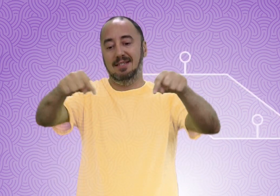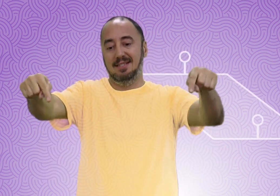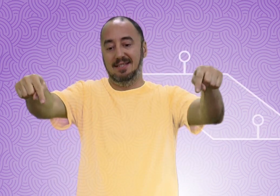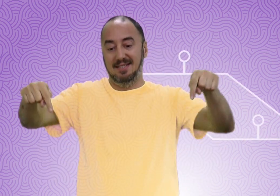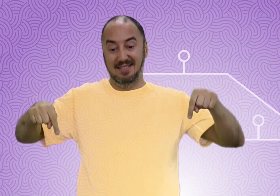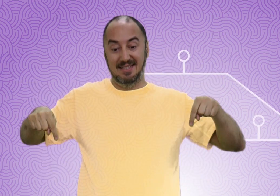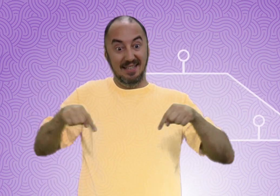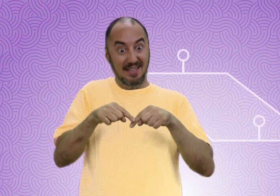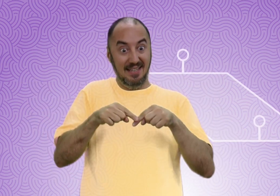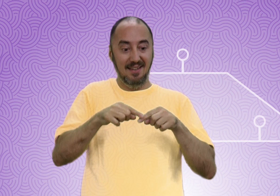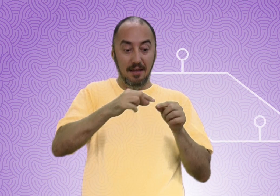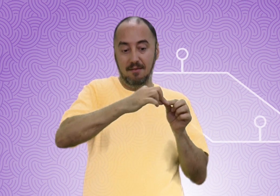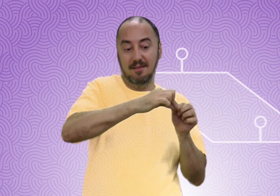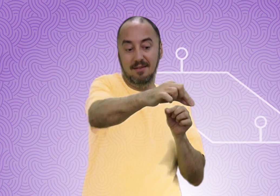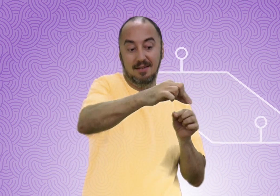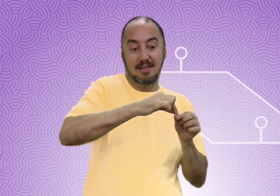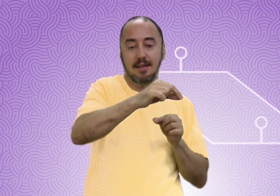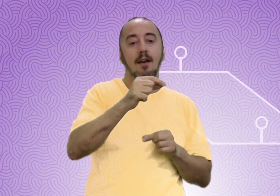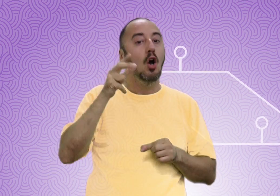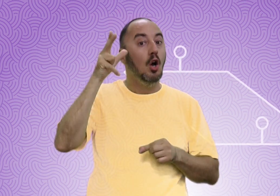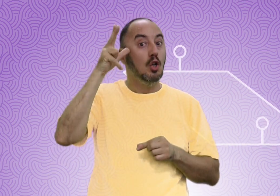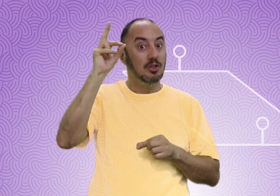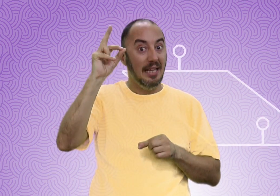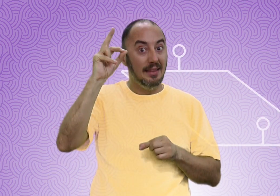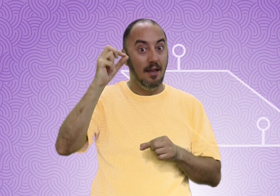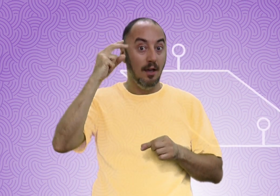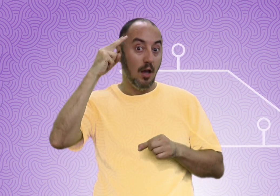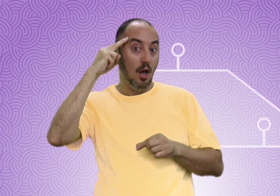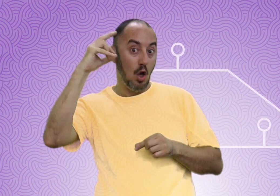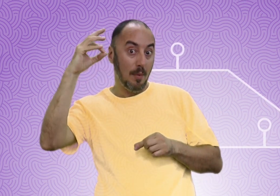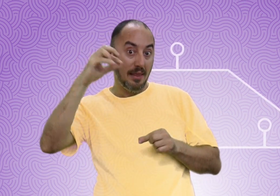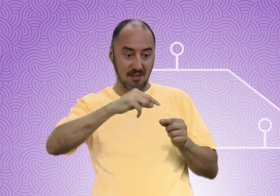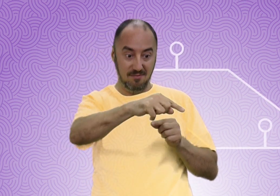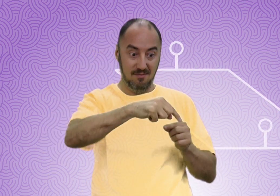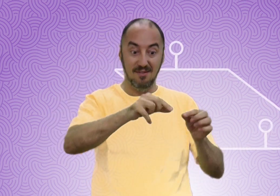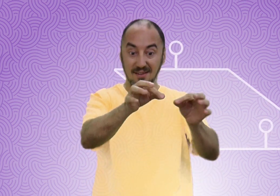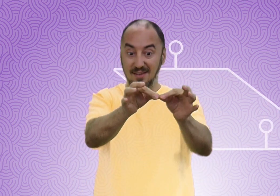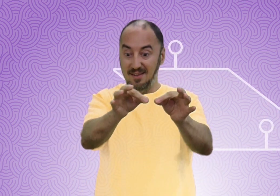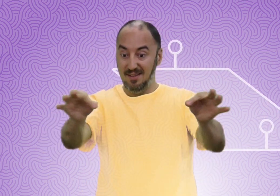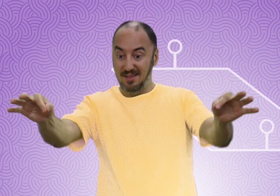Y se reglamentaron las medidas de la cancha, con 80 o 90 metros de ancho, y